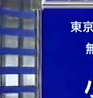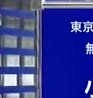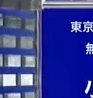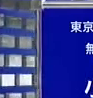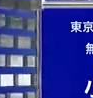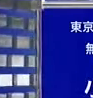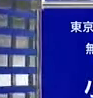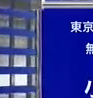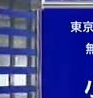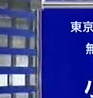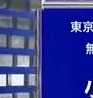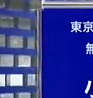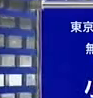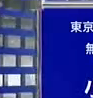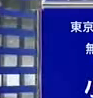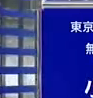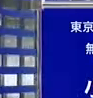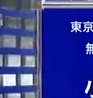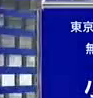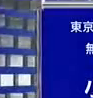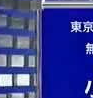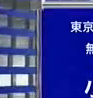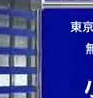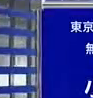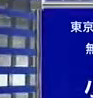無所属 小池あきらさんの政見放送でした